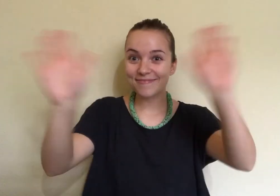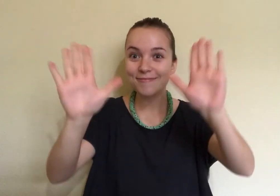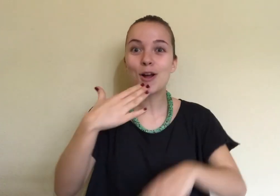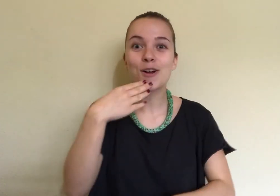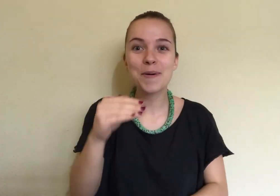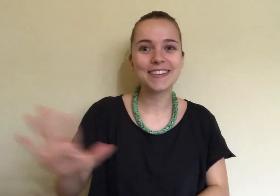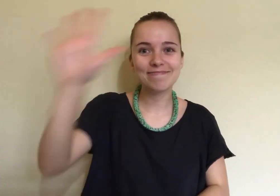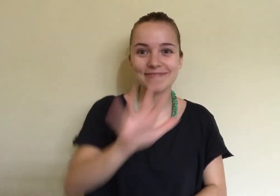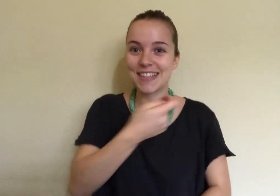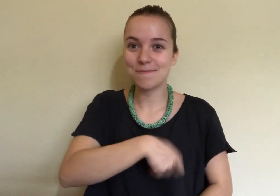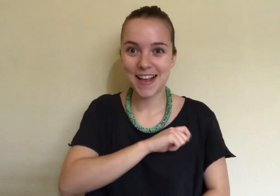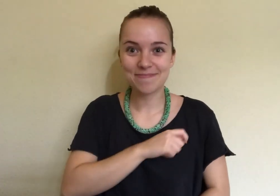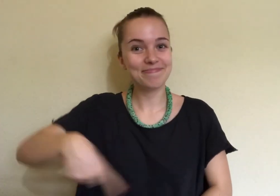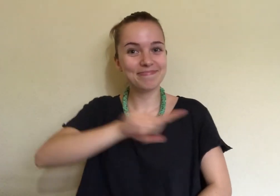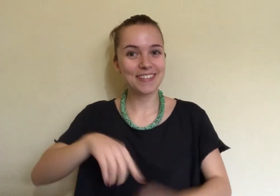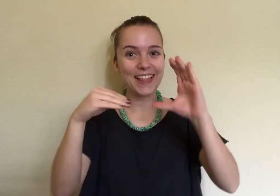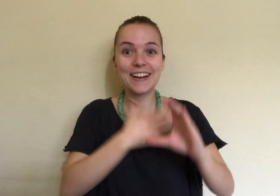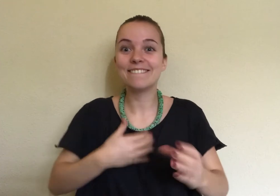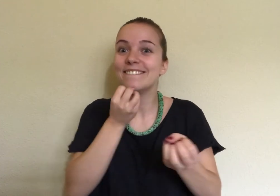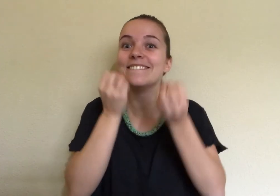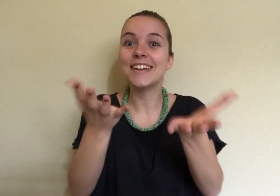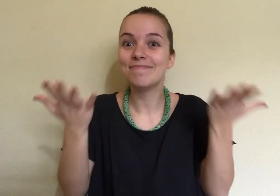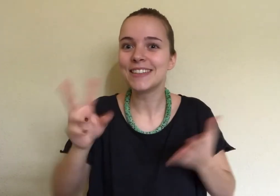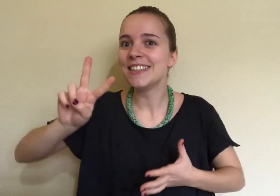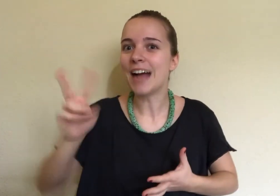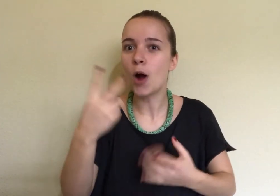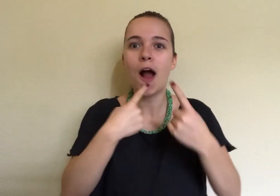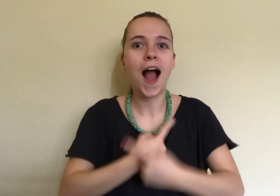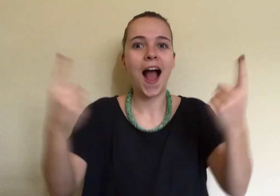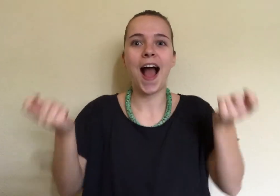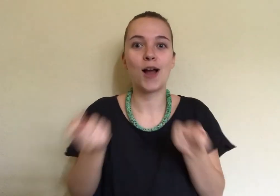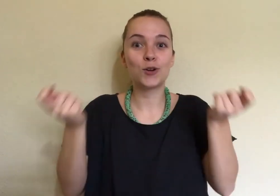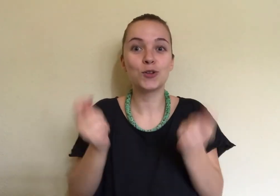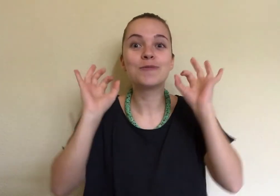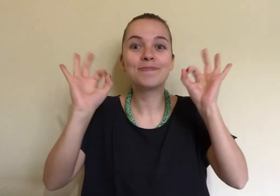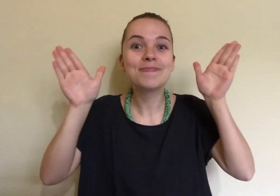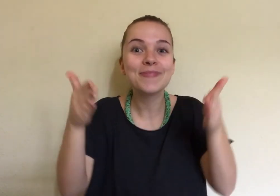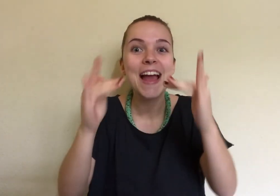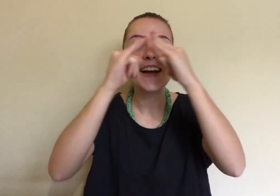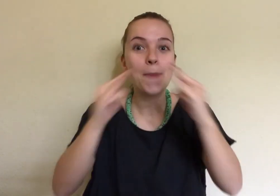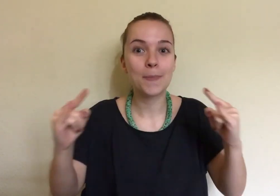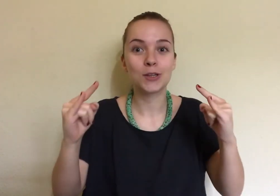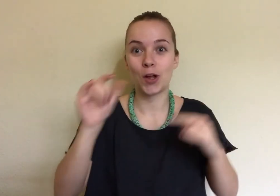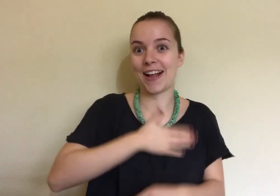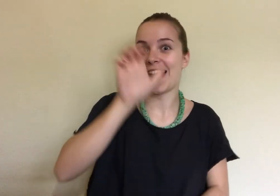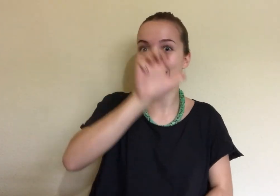¡Hola juventud española! La CJS-CNSE desea compartir con vosotres el segundo anuncio del EUDY Youth Camp.